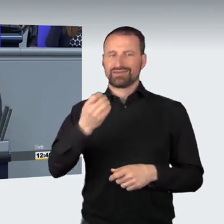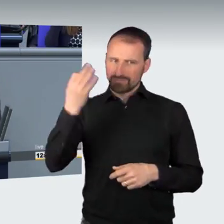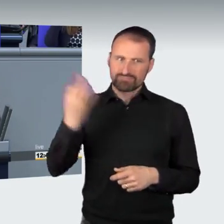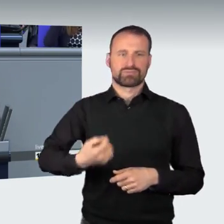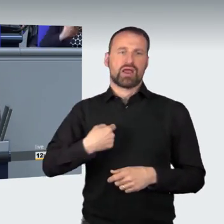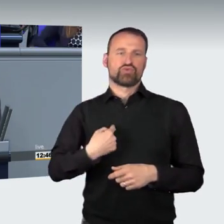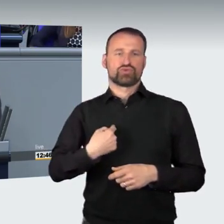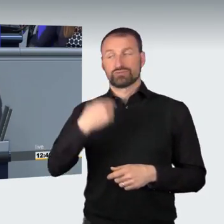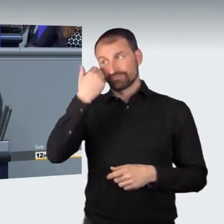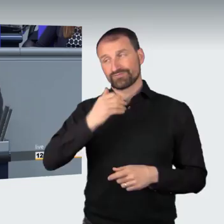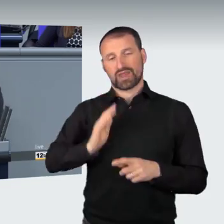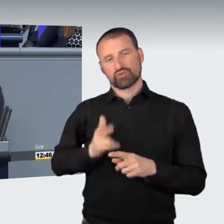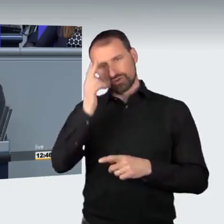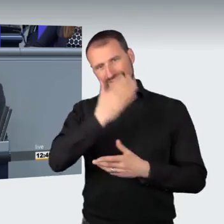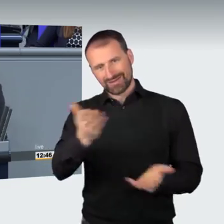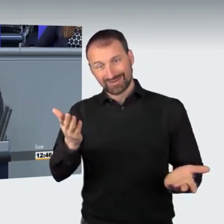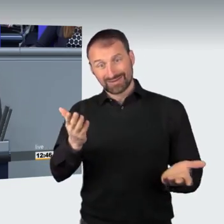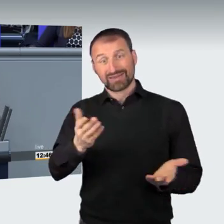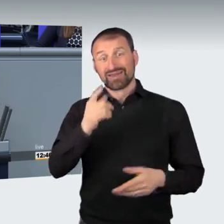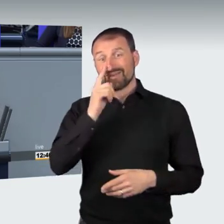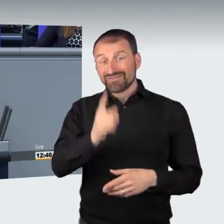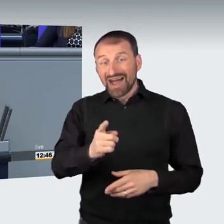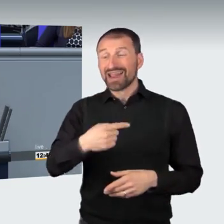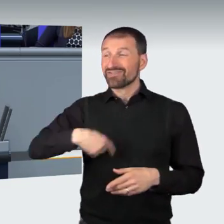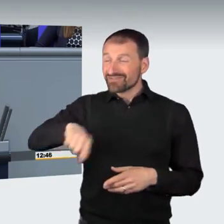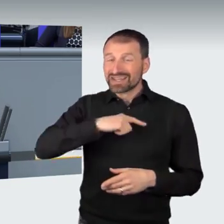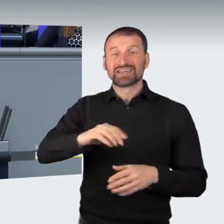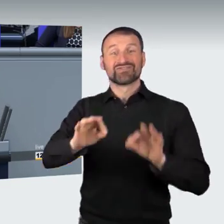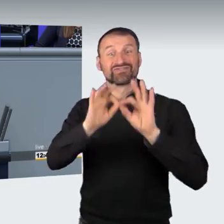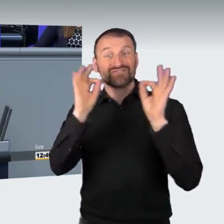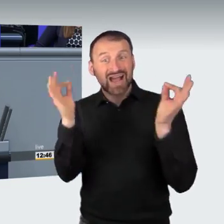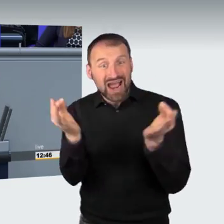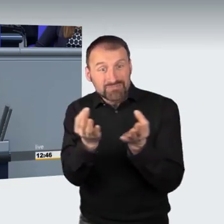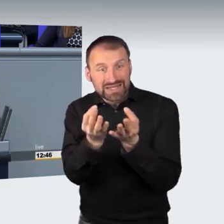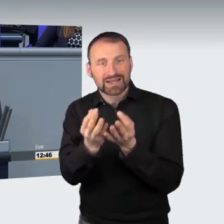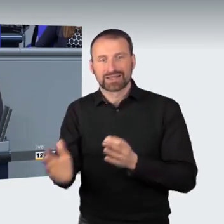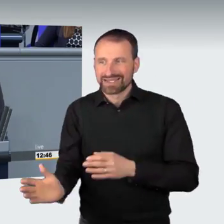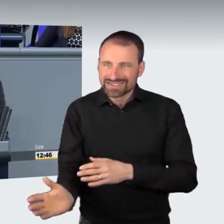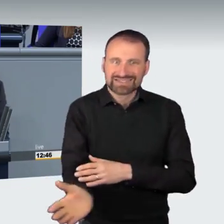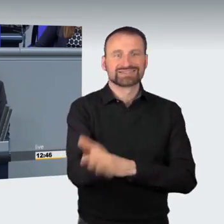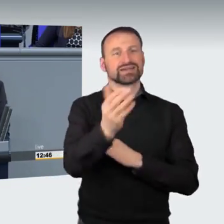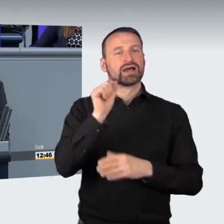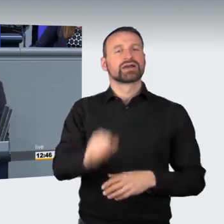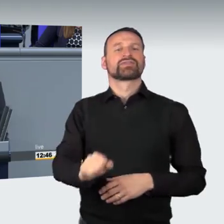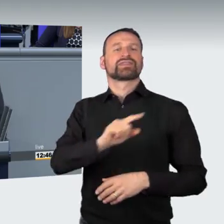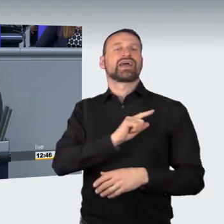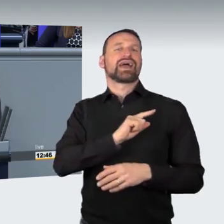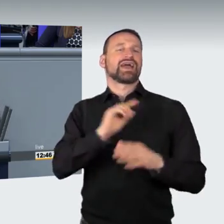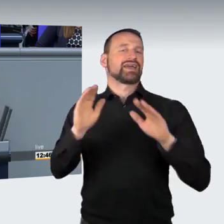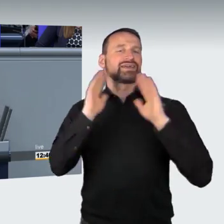denn wenn wir bei den großen Neubauvorhaben nur auf sogenannte günstige Wohnungen setzen, gefährdet das die soziale Mischung